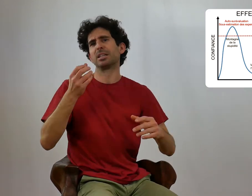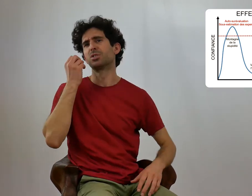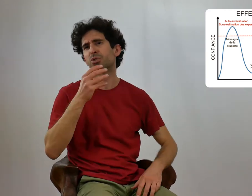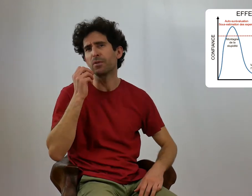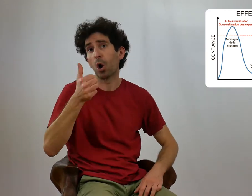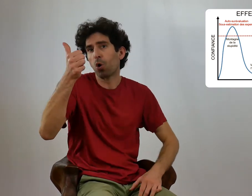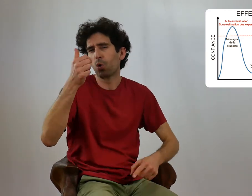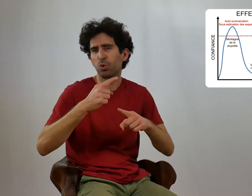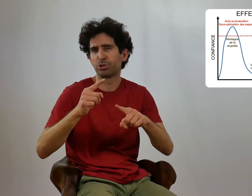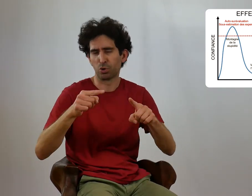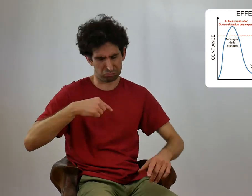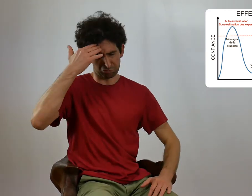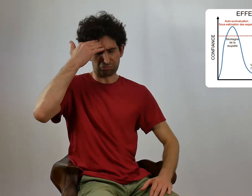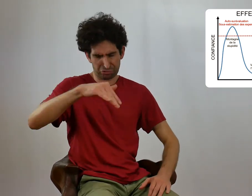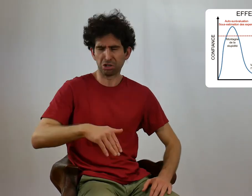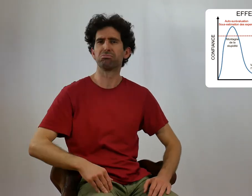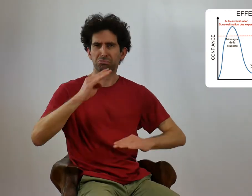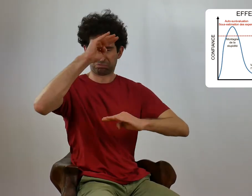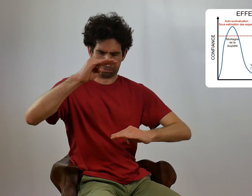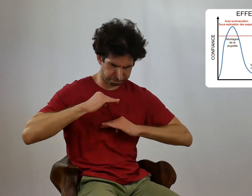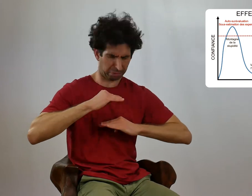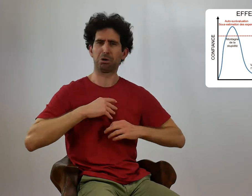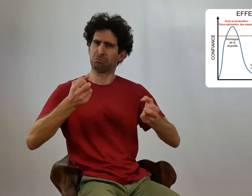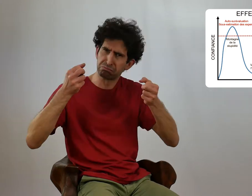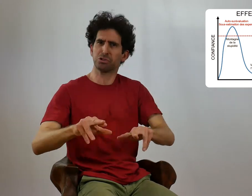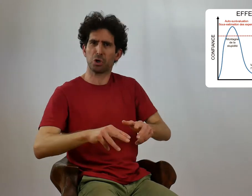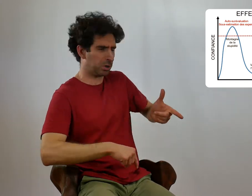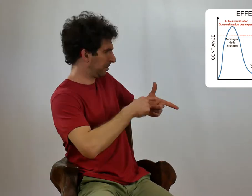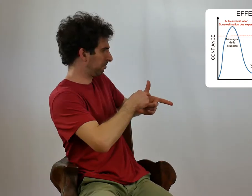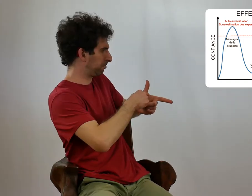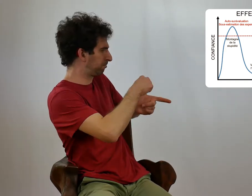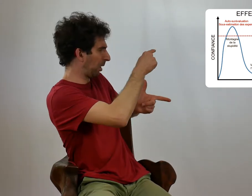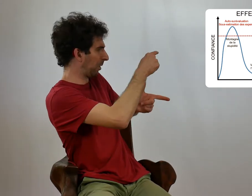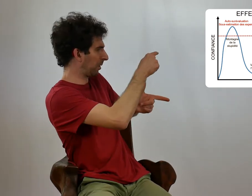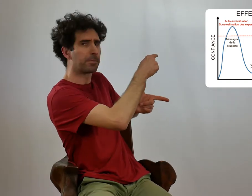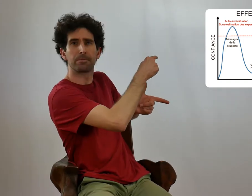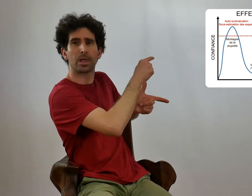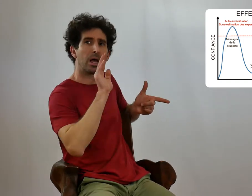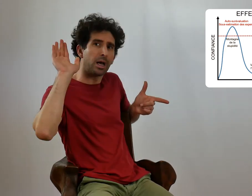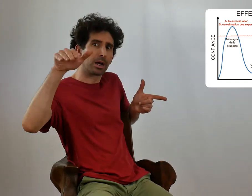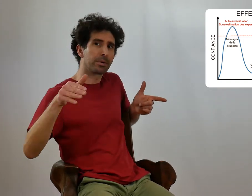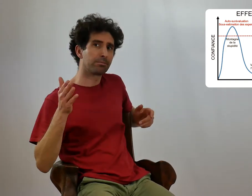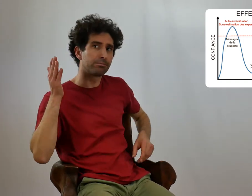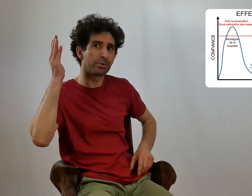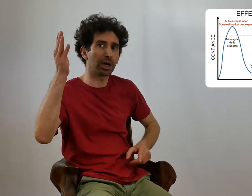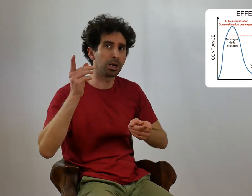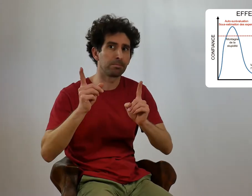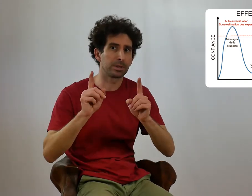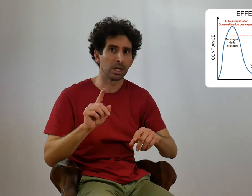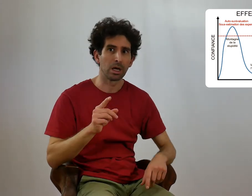Mais souvent, il y a une chose que nous savons et affirmons de manière sûre. La courbe monte. Après, peut-être plus tard,